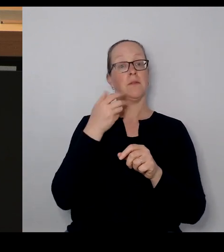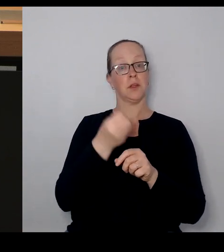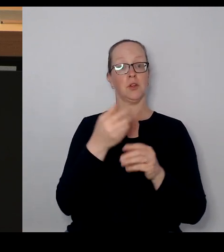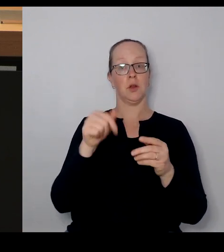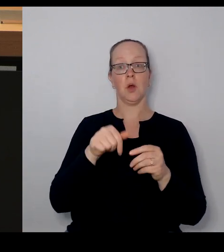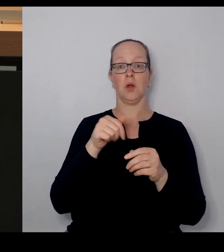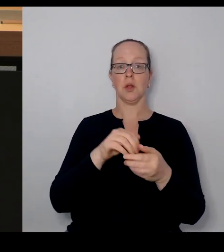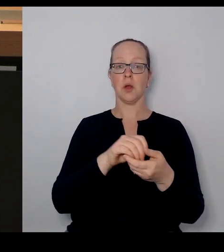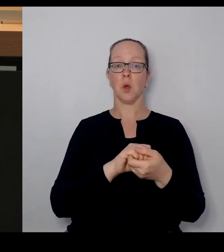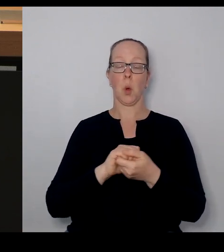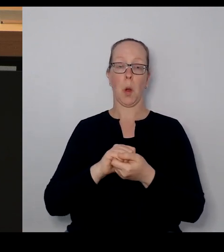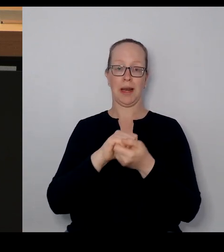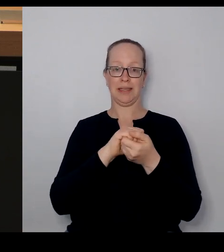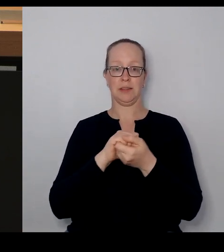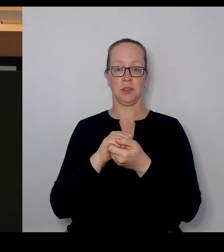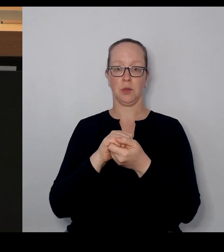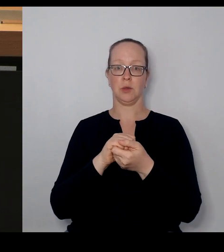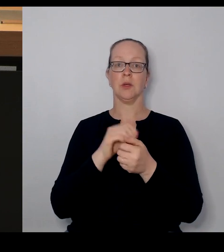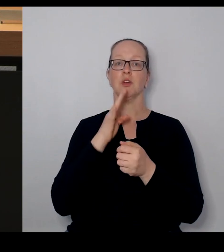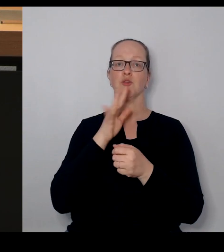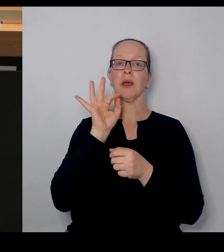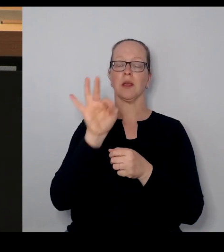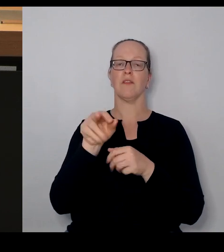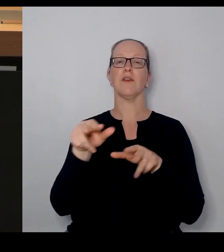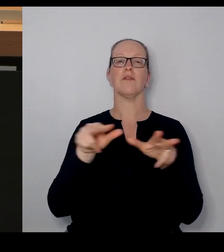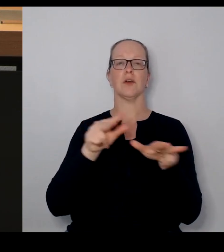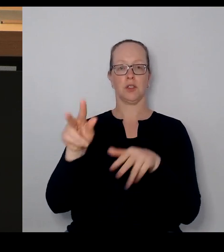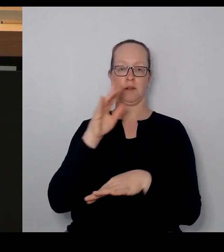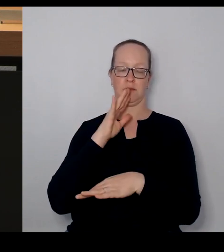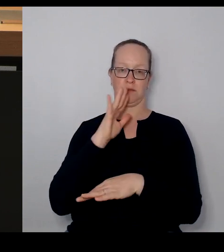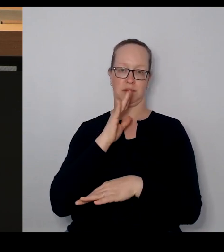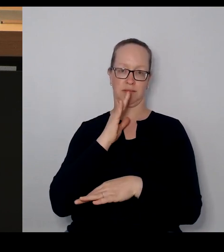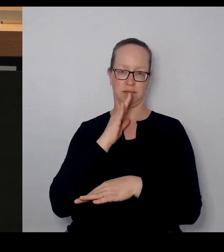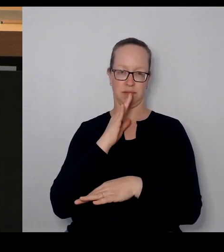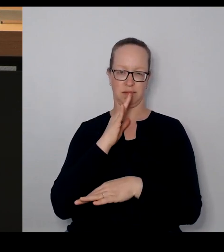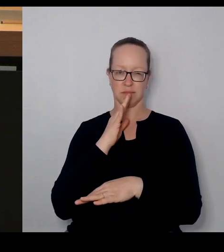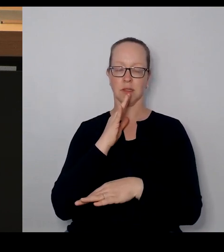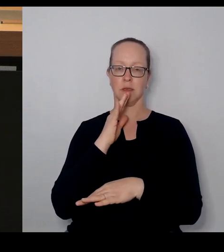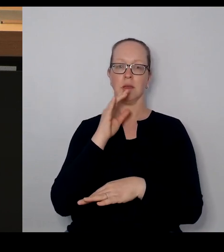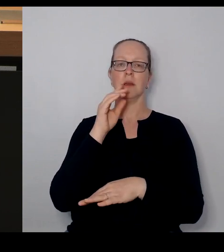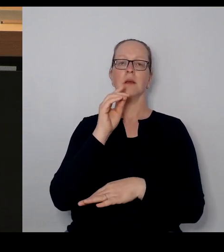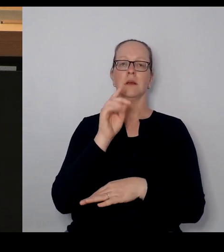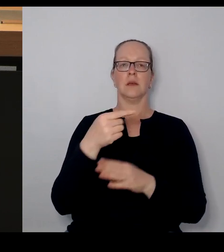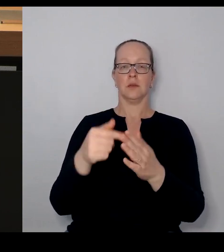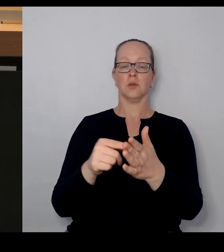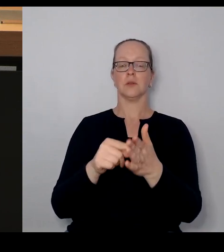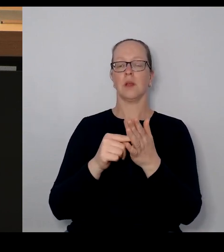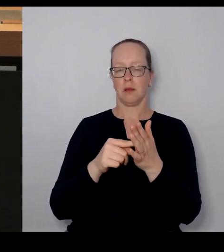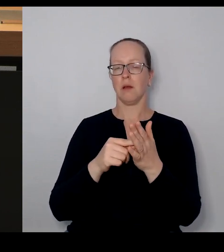ein Ausweis davon, wo die Reise hingeht, währenddessen Grüne und Linke hier die Umweltpolitischen ins